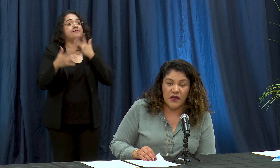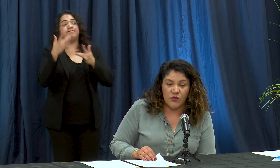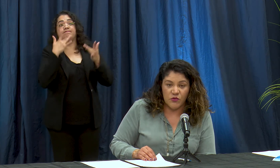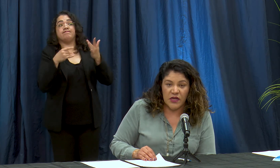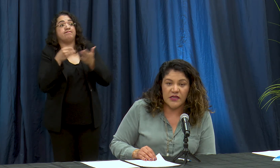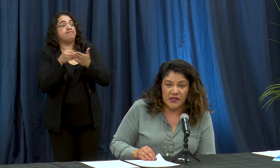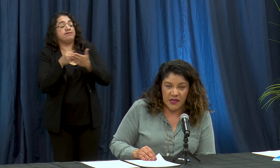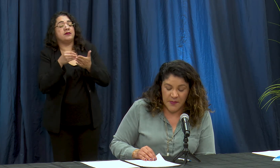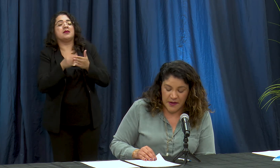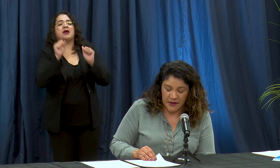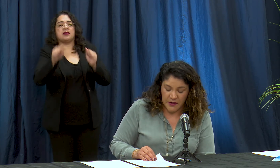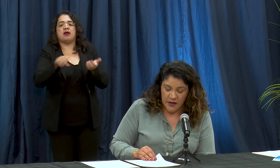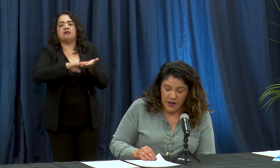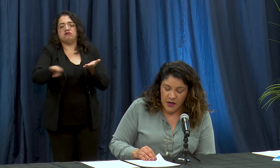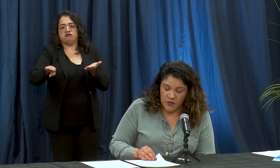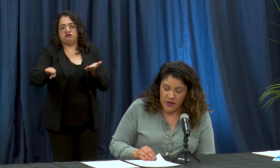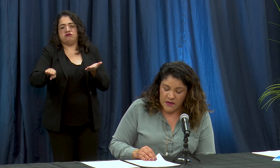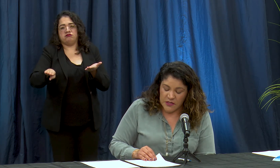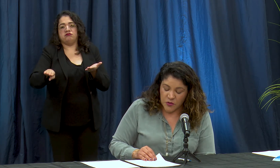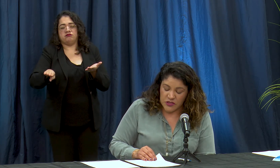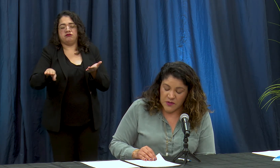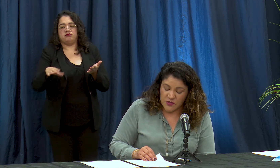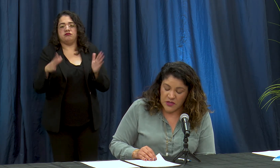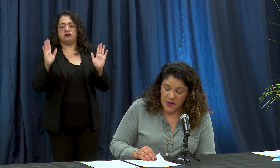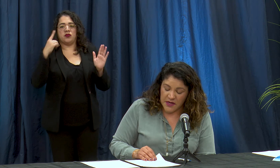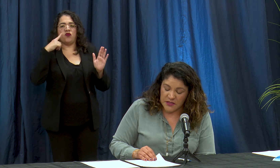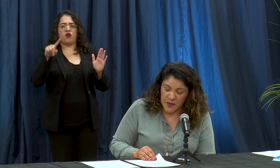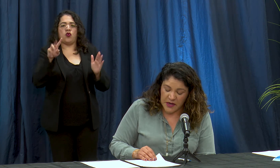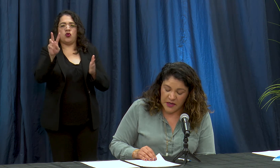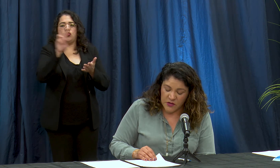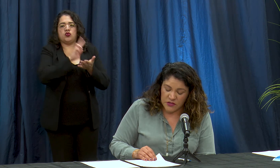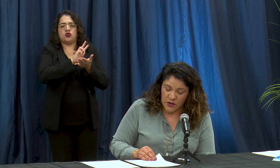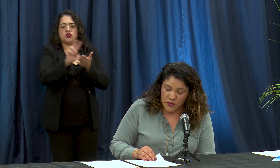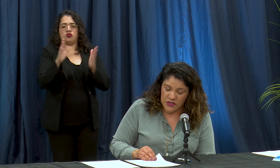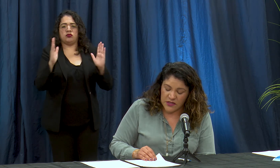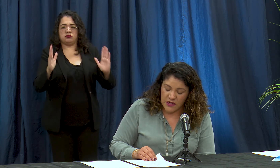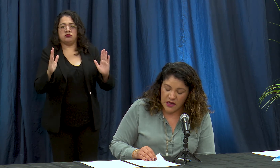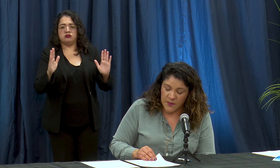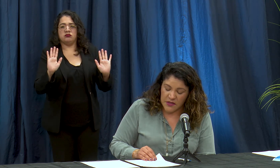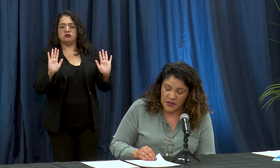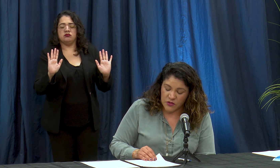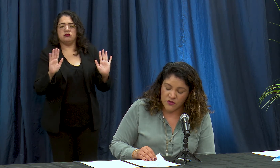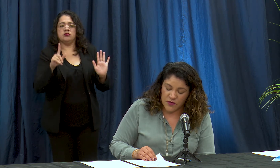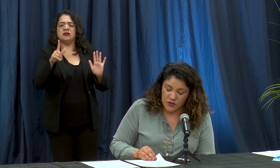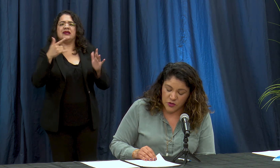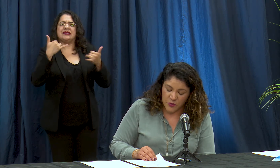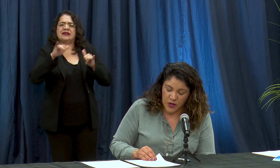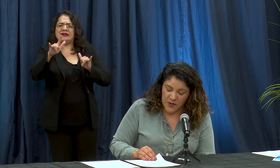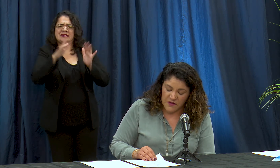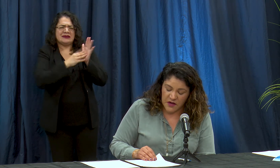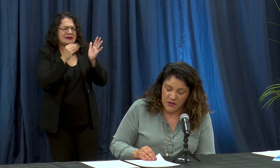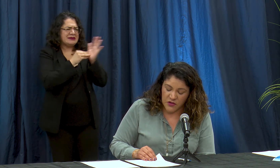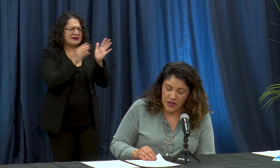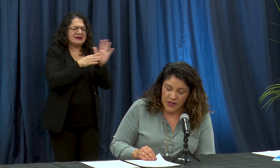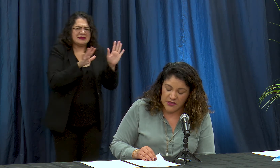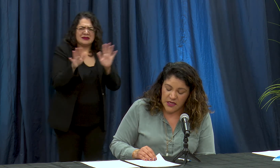agarró Noonan a tiene que pagar durante las próximas o semanas para que ellos que un estan aprendiendo sobre nuestro programa de ver read o de que ellos se